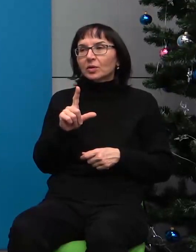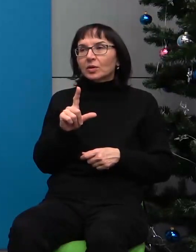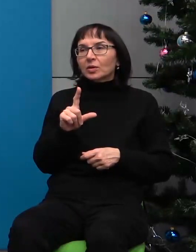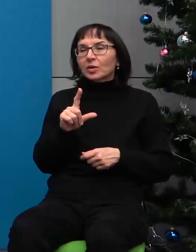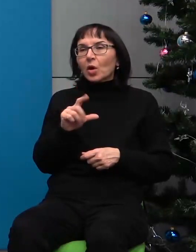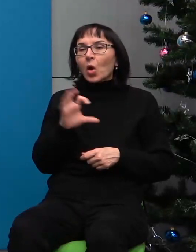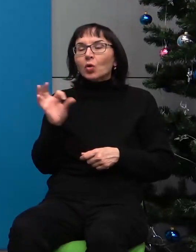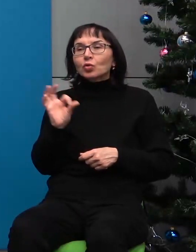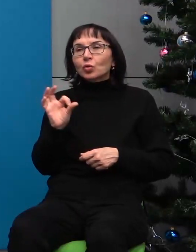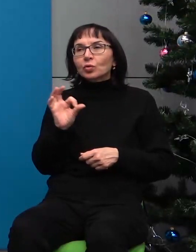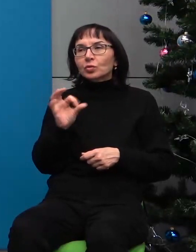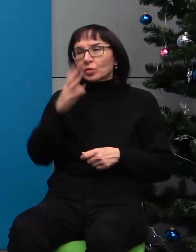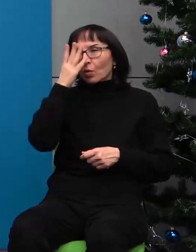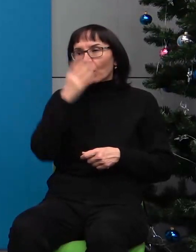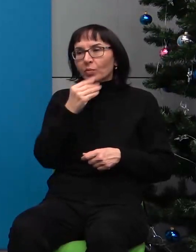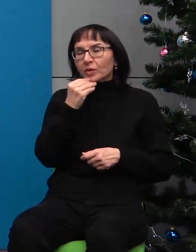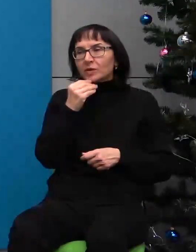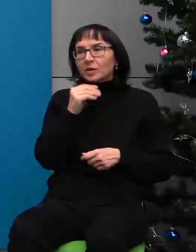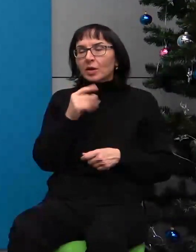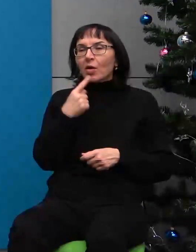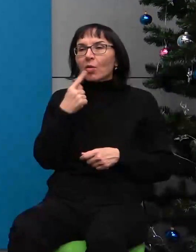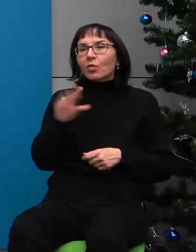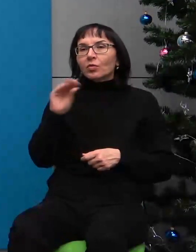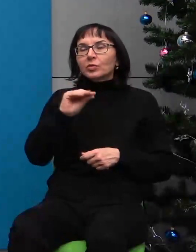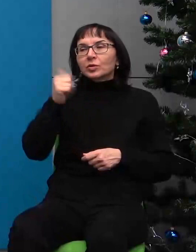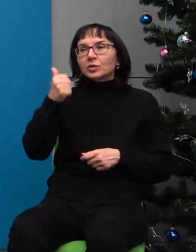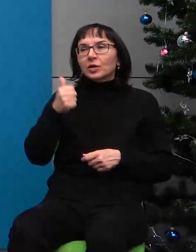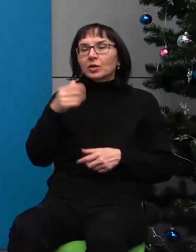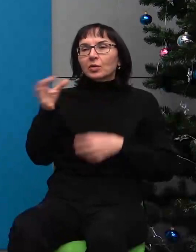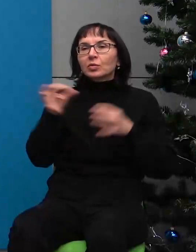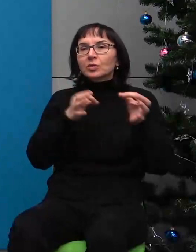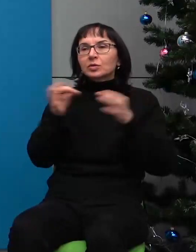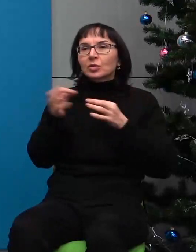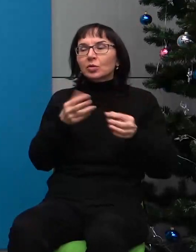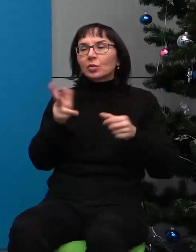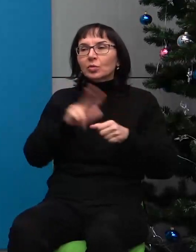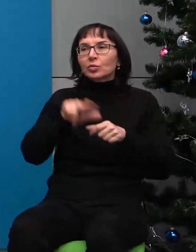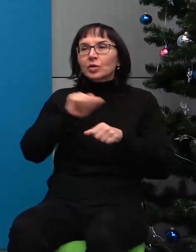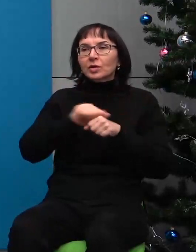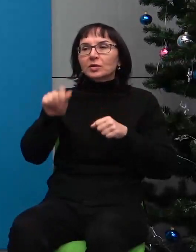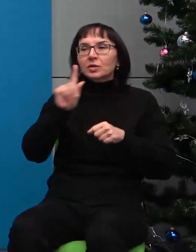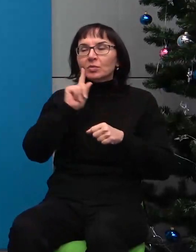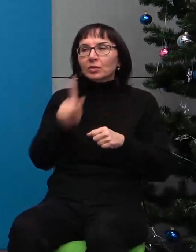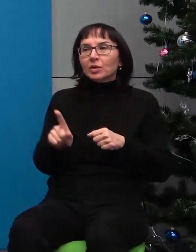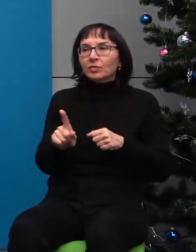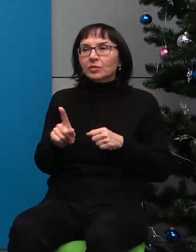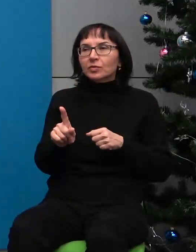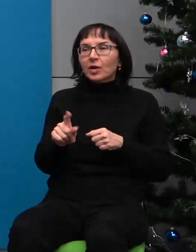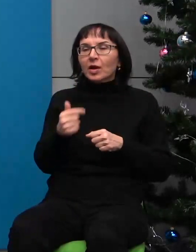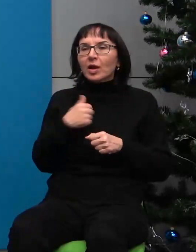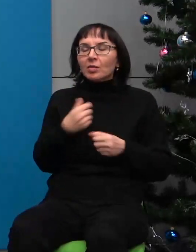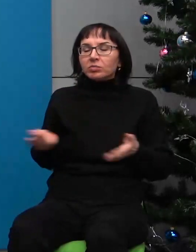Jeszcze państwu podam jedną taką historię, która też jest prawdziwa i ja do niej dołożyłem coś nieprawdziwego.